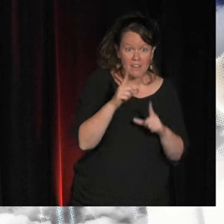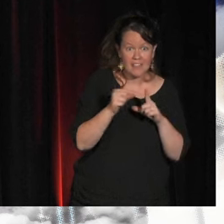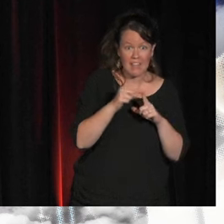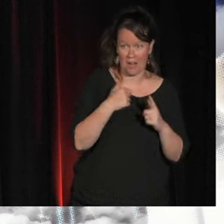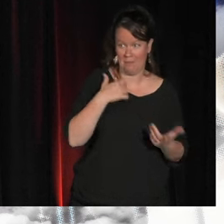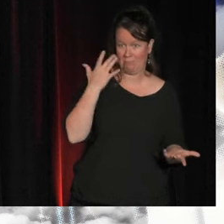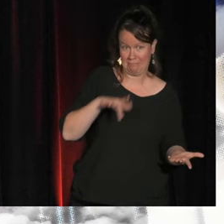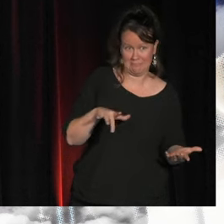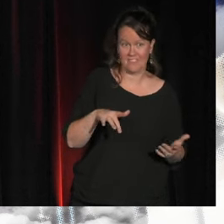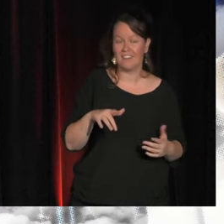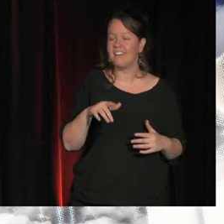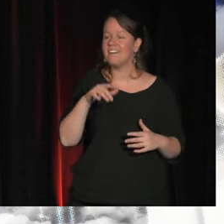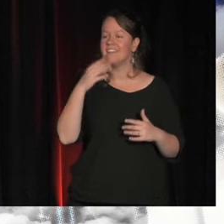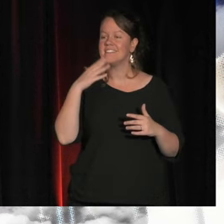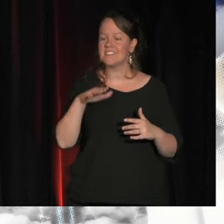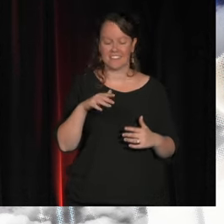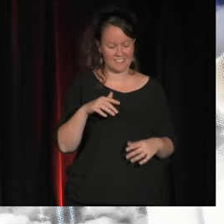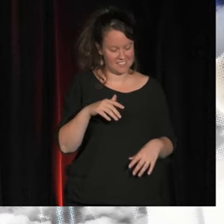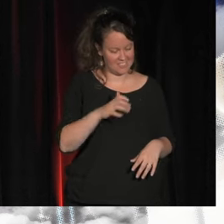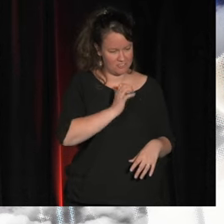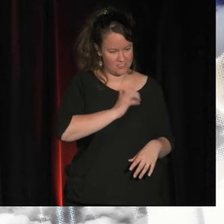Il n'y avait plus de frosties dans Overwatch donc c'était la cata.